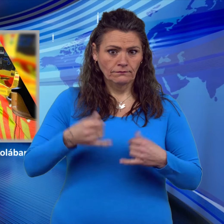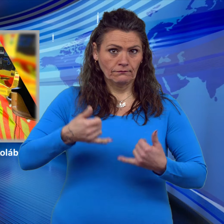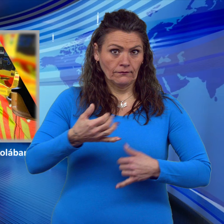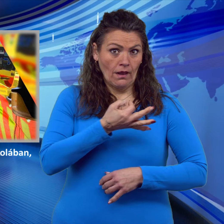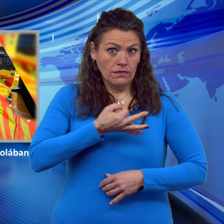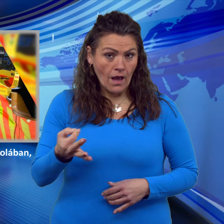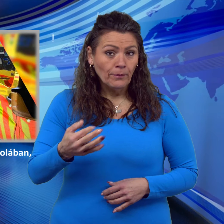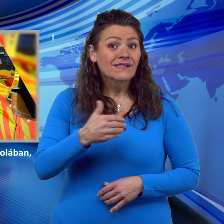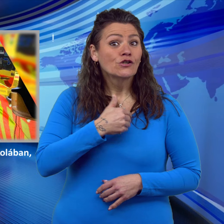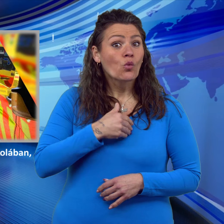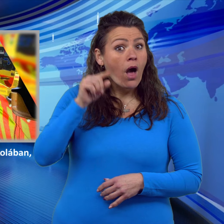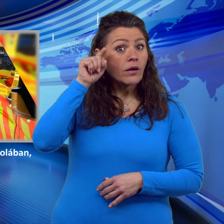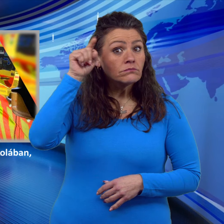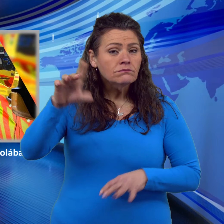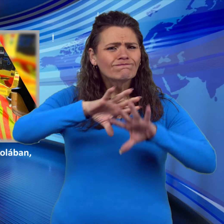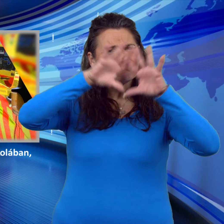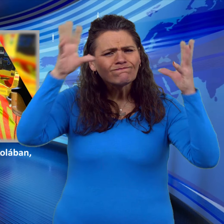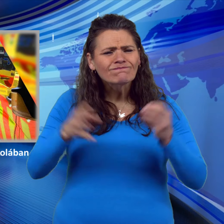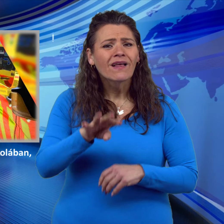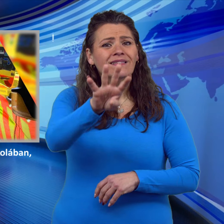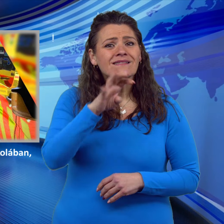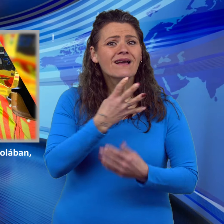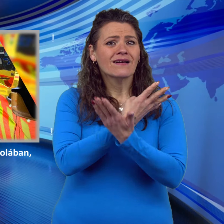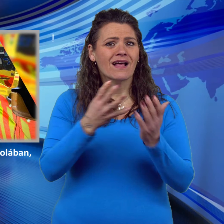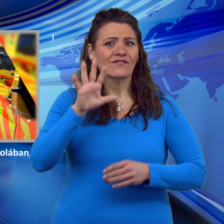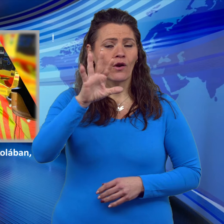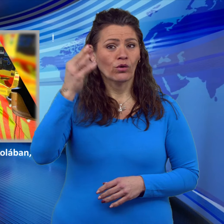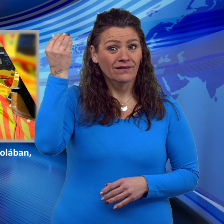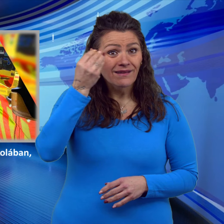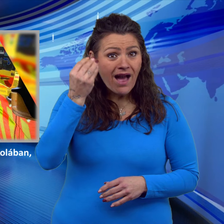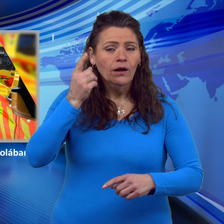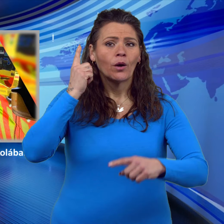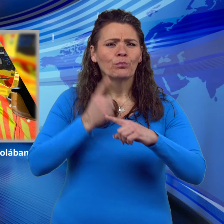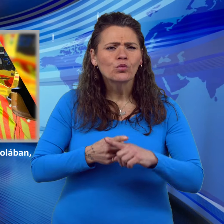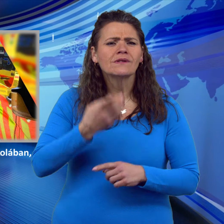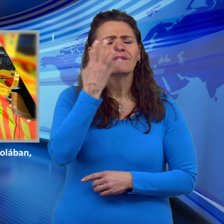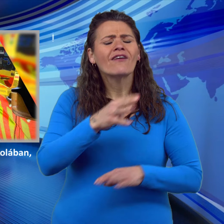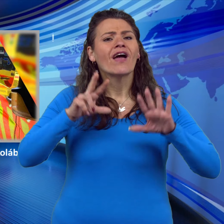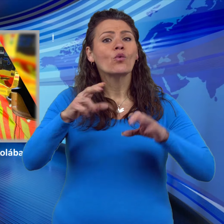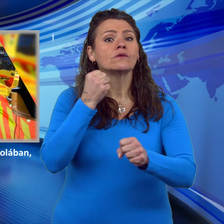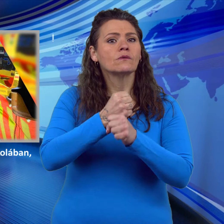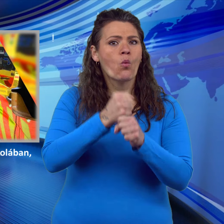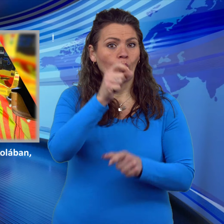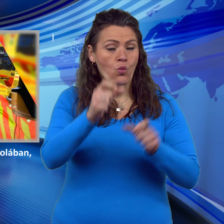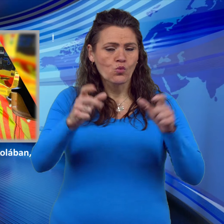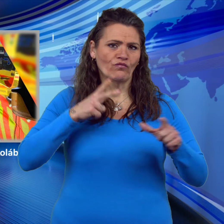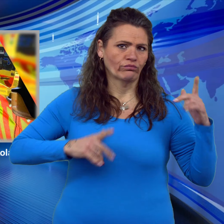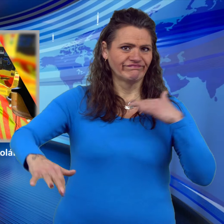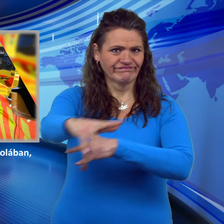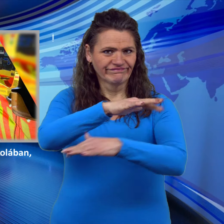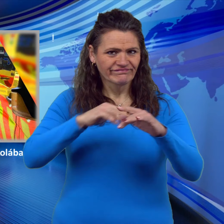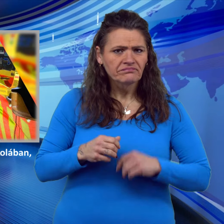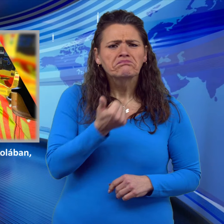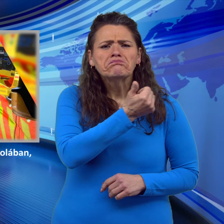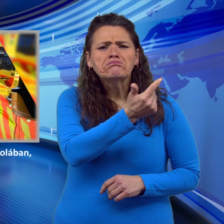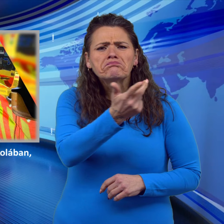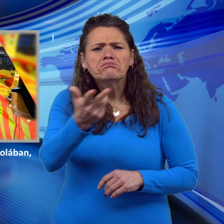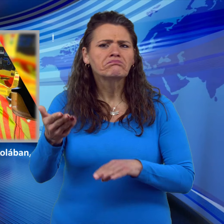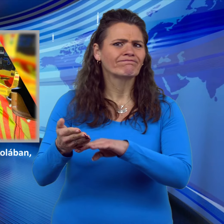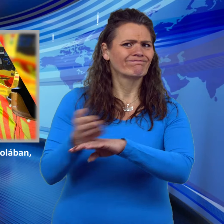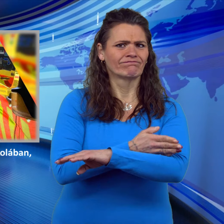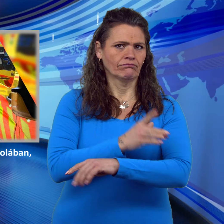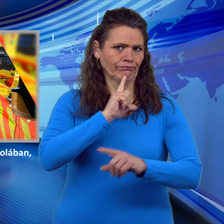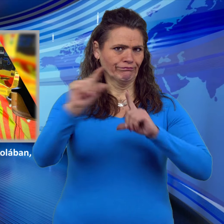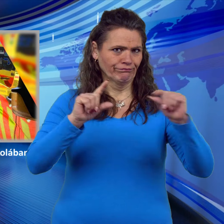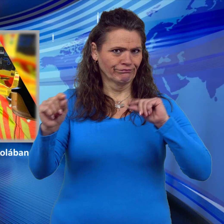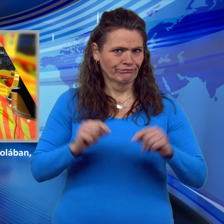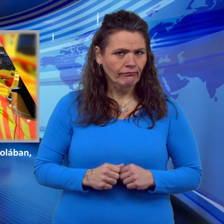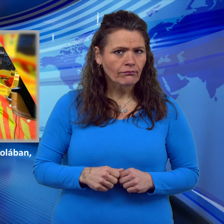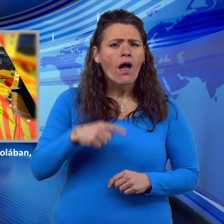hogy a riasztáskor 495 diák és 48 dolgozó tartózkodott az iskolában, ők valamennyien időben elhagyták az épületet.